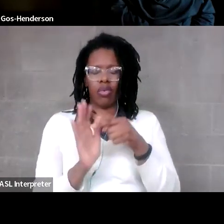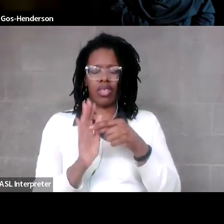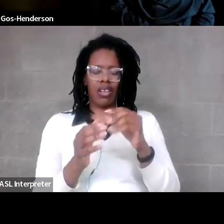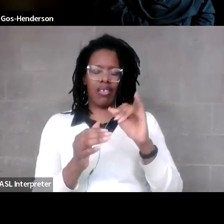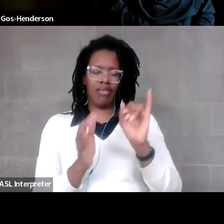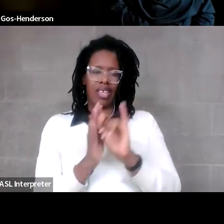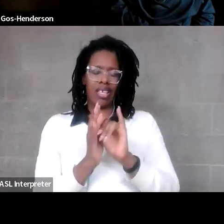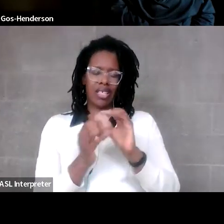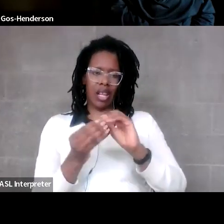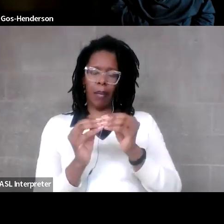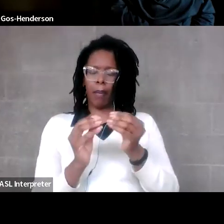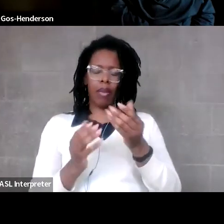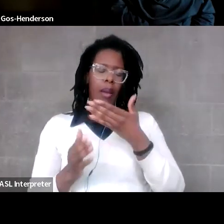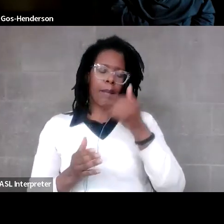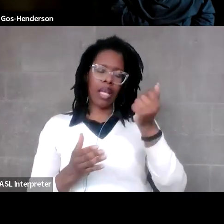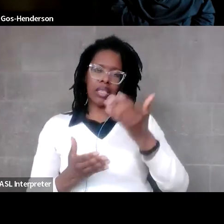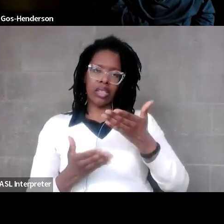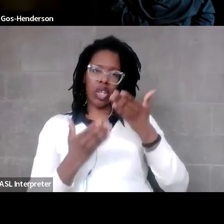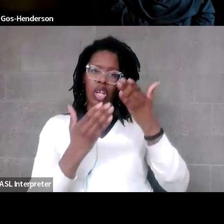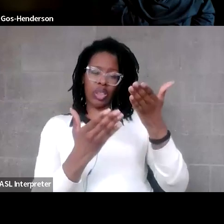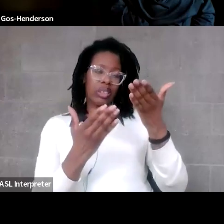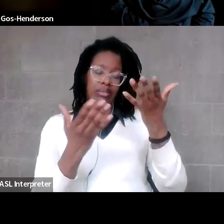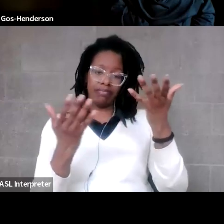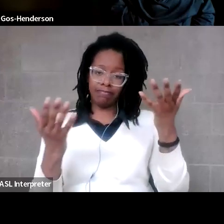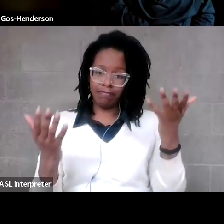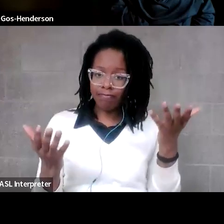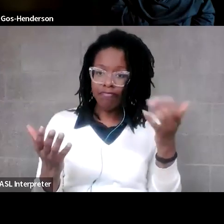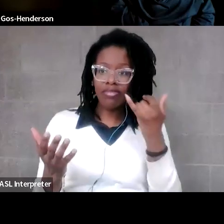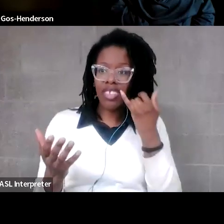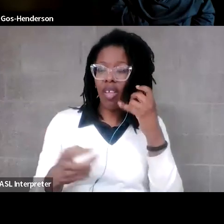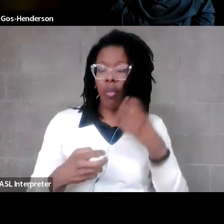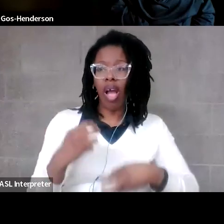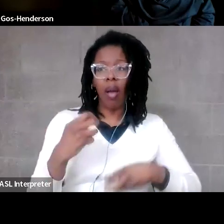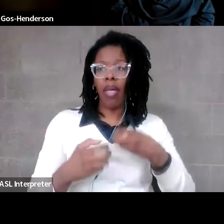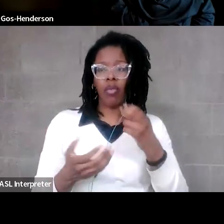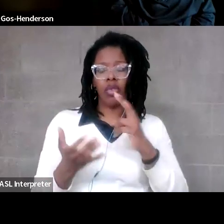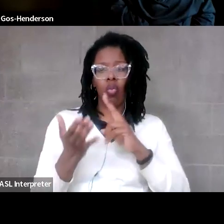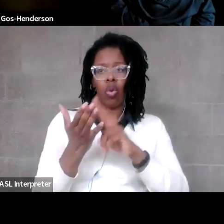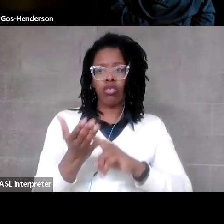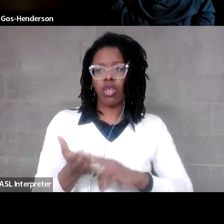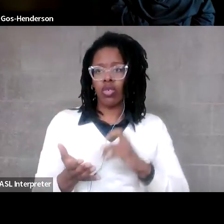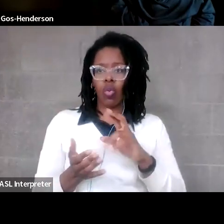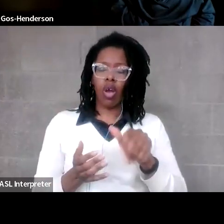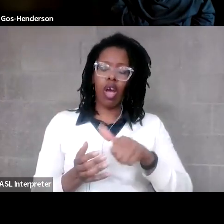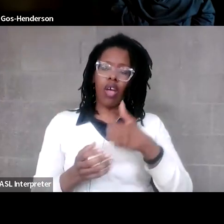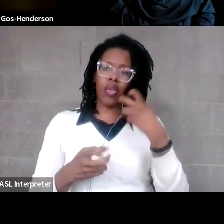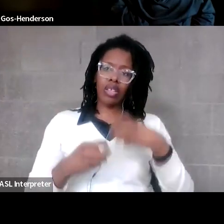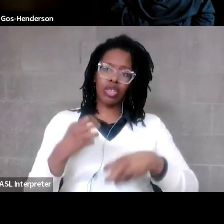y realmente solo para informarte, si tienes algún problema con tu registro o cualquier otro problema que pueda ocurrir,